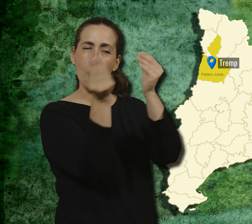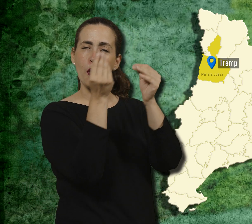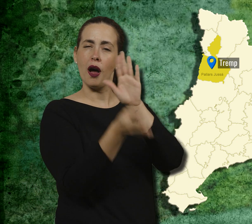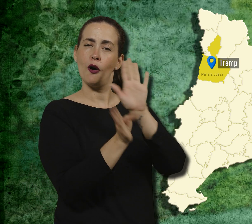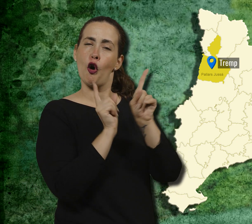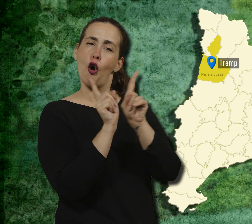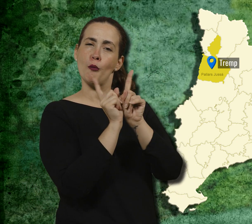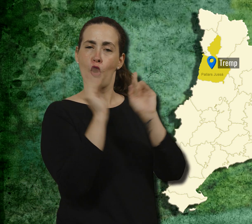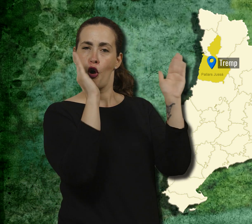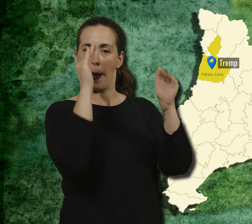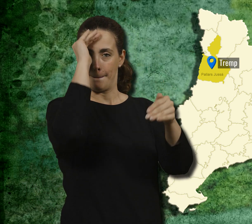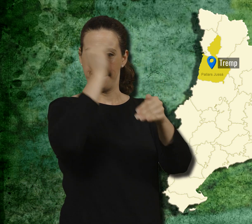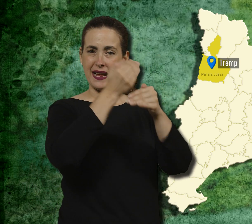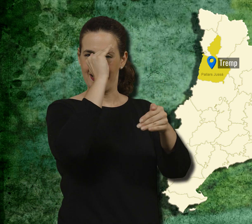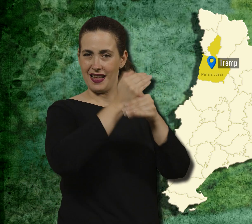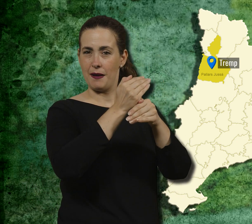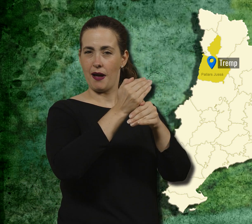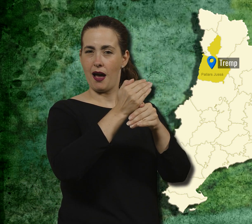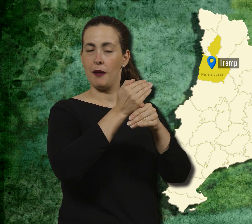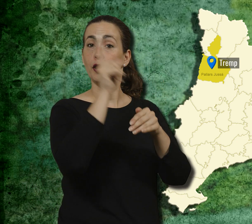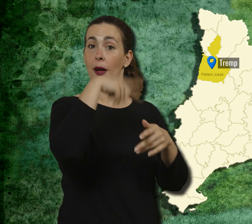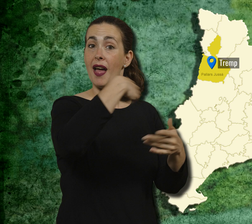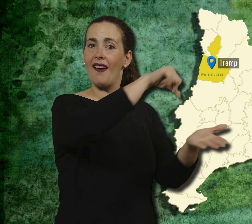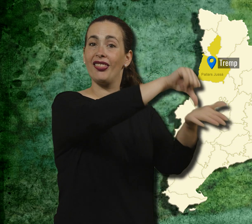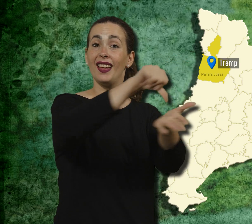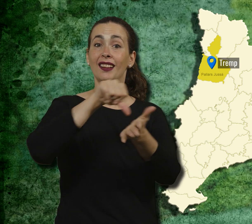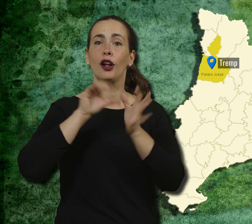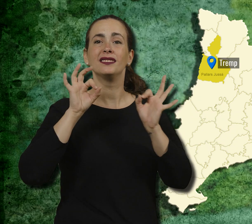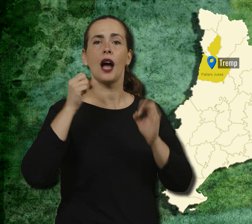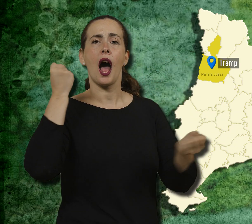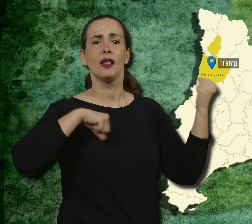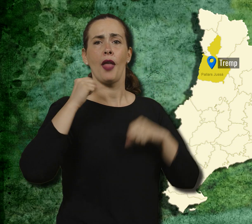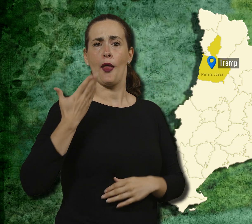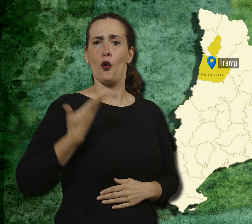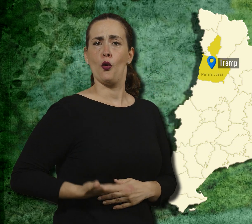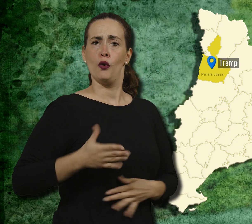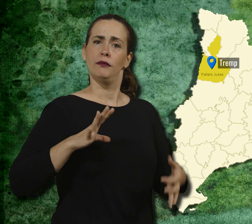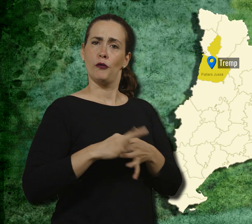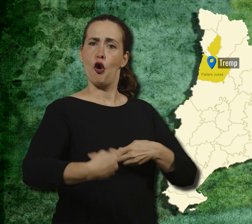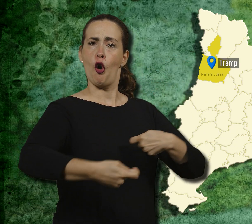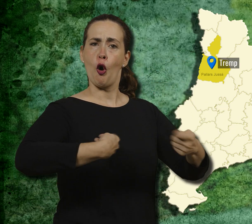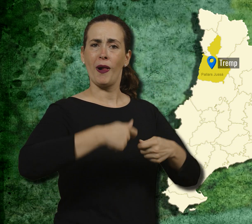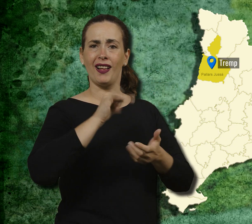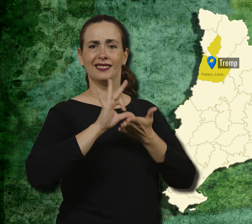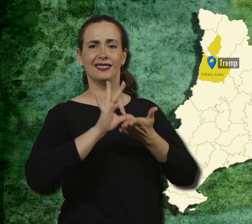Els nuclis de població, que conserven l'aire medieval, han esdevingut centres de gran activitat comercial i de serveis,